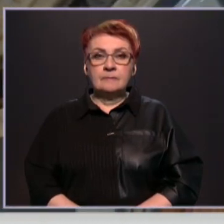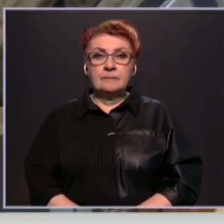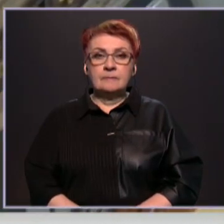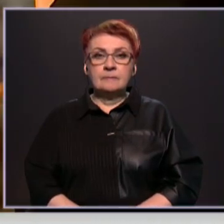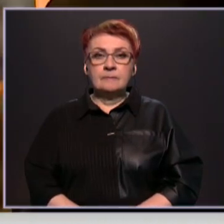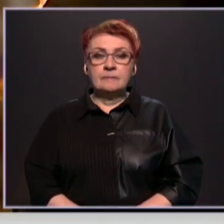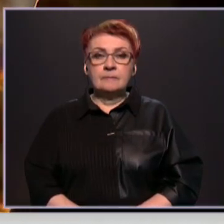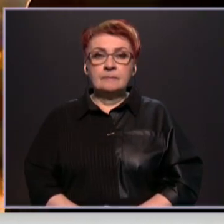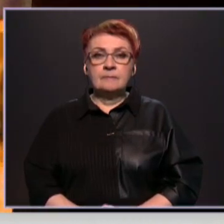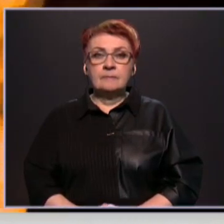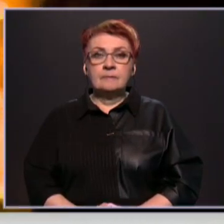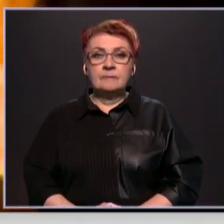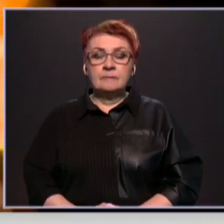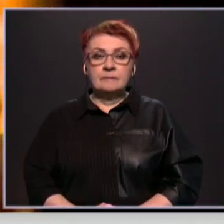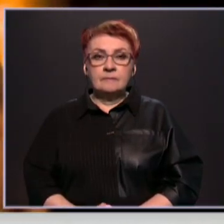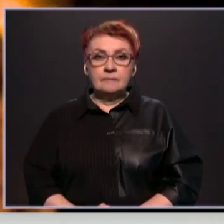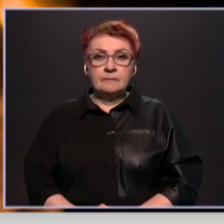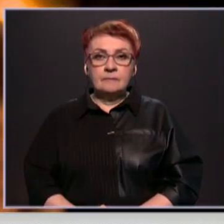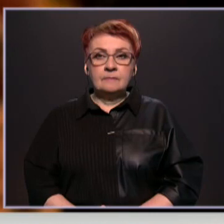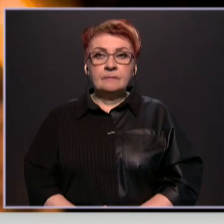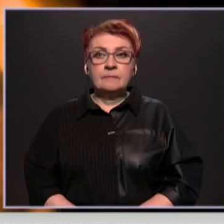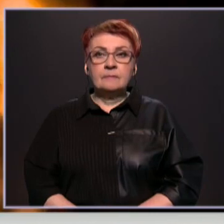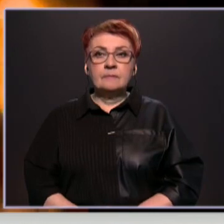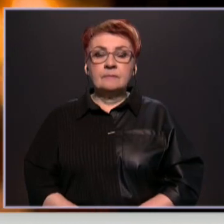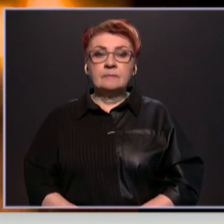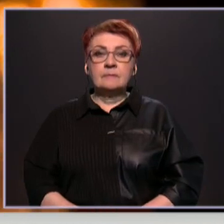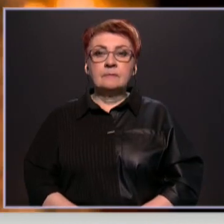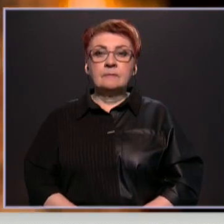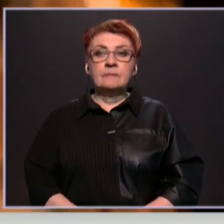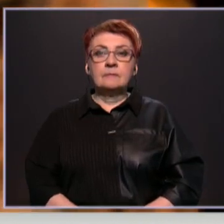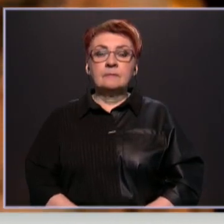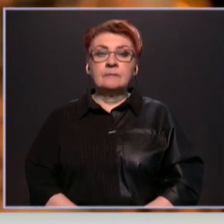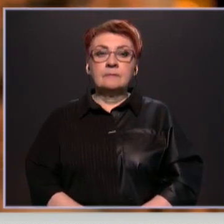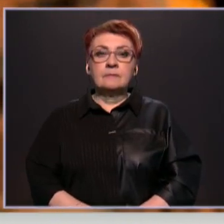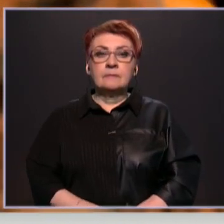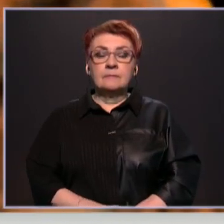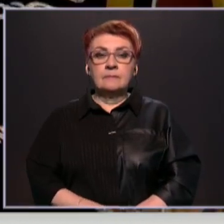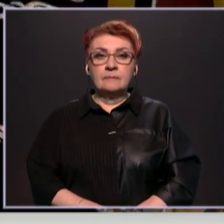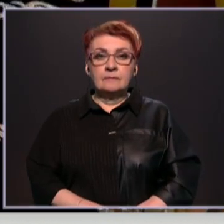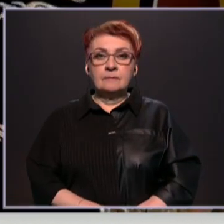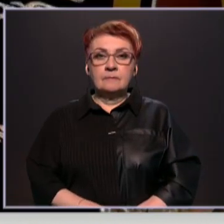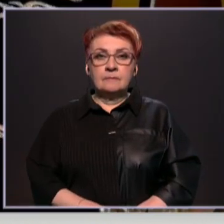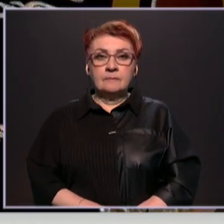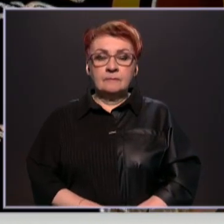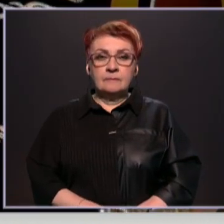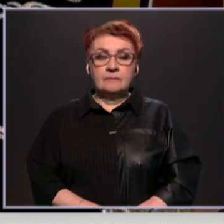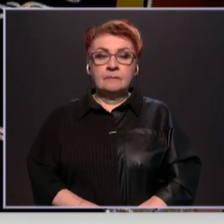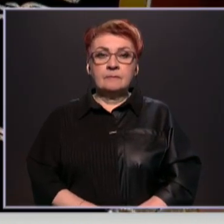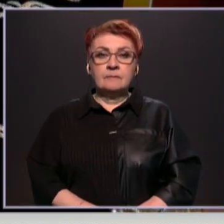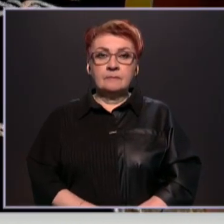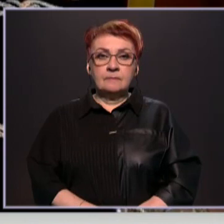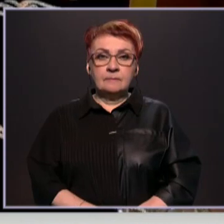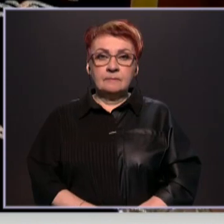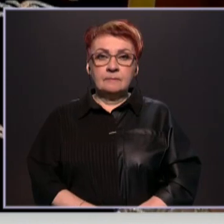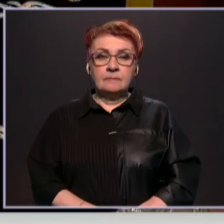Господи под что не могу ныне по тебе идти на едушу мою за тебя положу отвещаемые Иисус душу